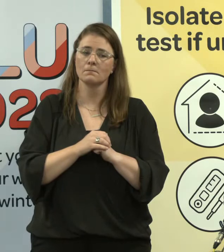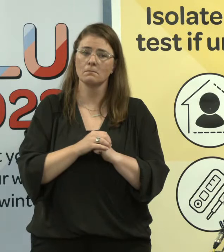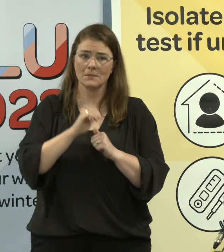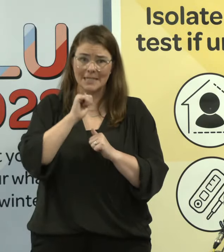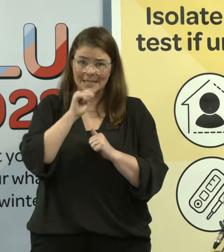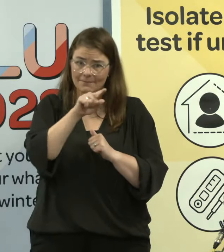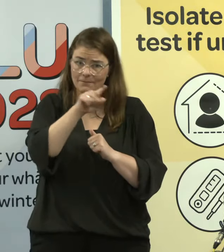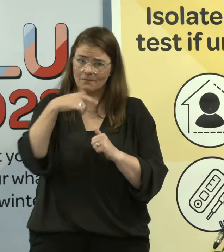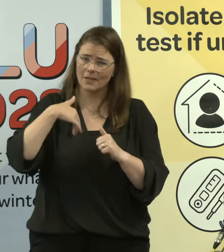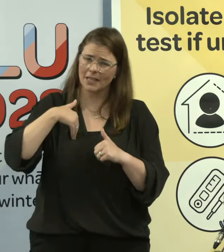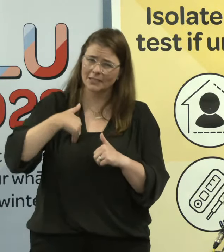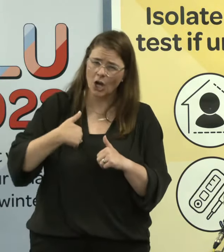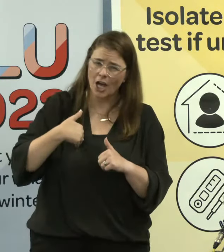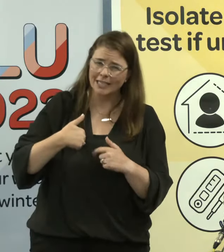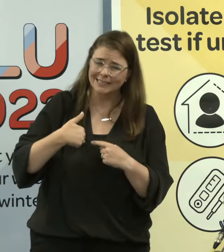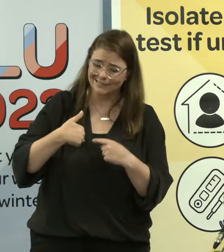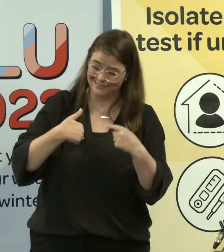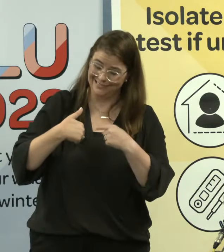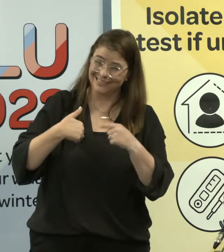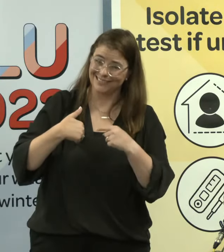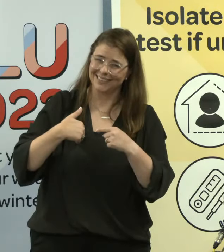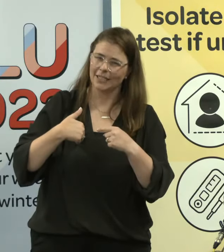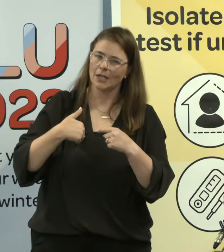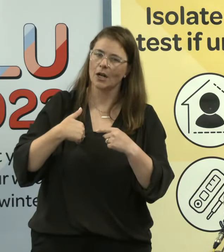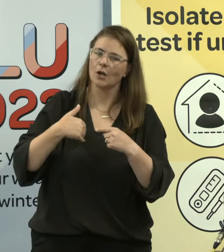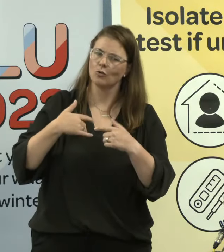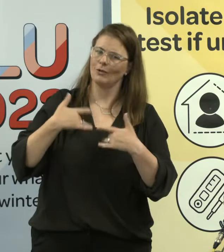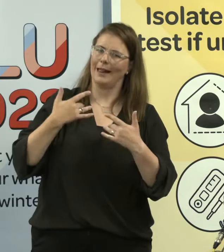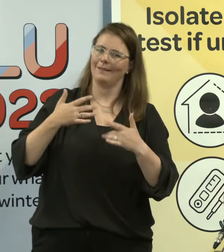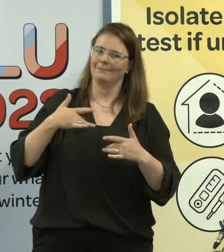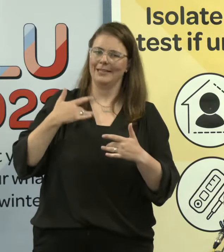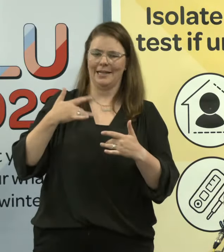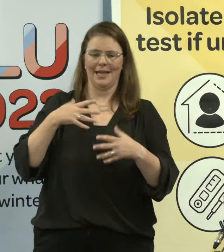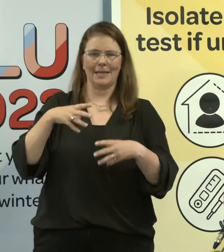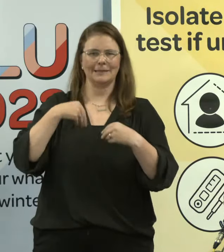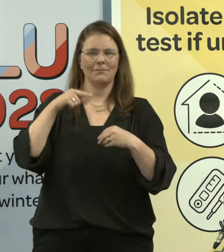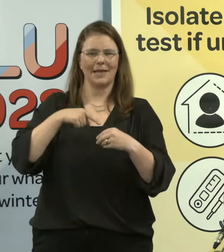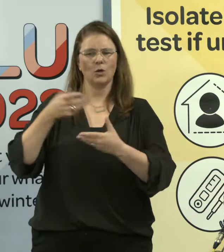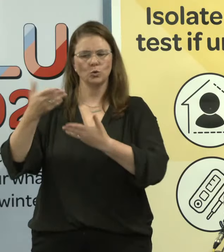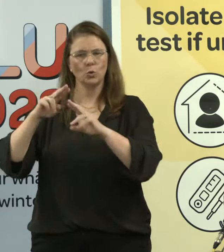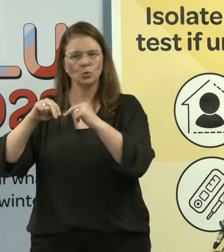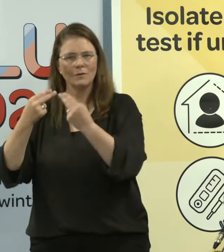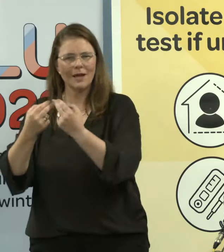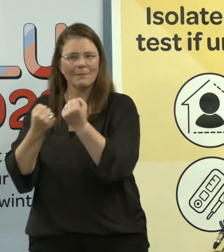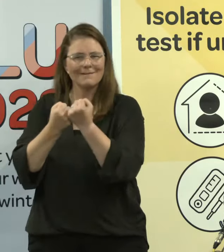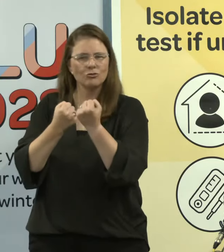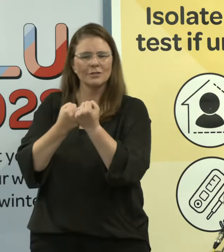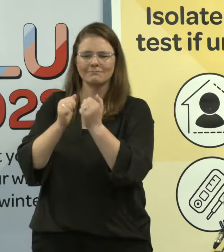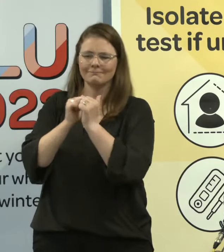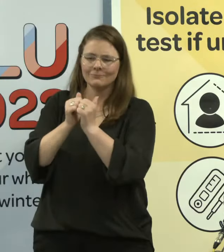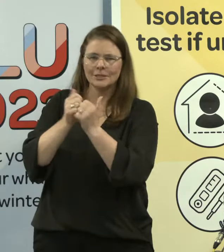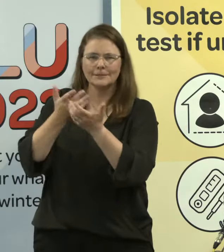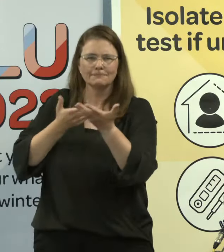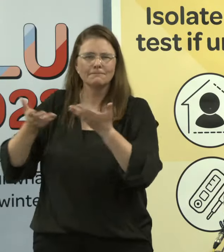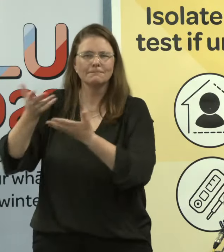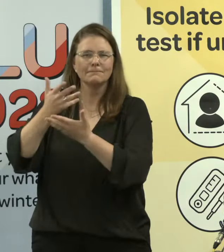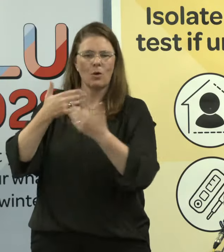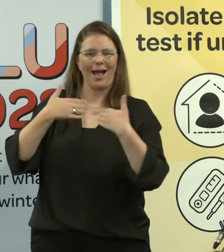kore ki te mahi. No reira ki taku whakaaro, e te iwi, mena